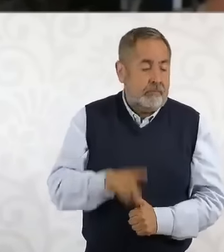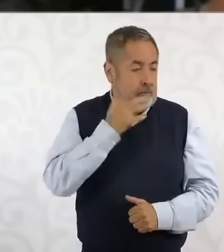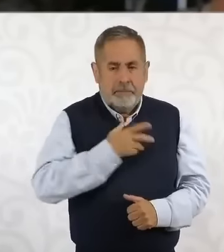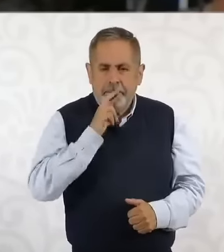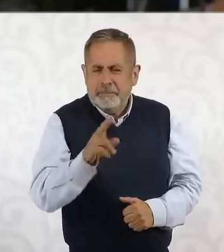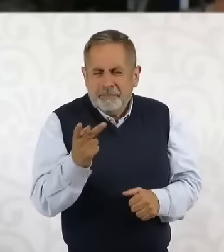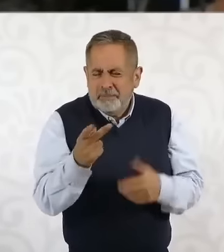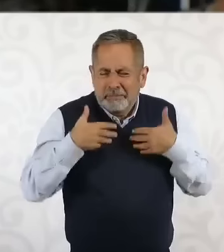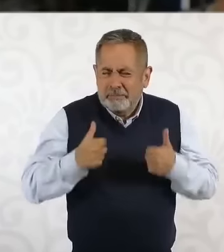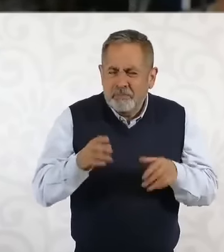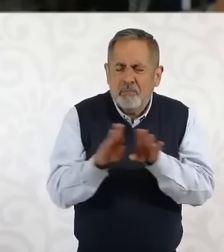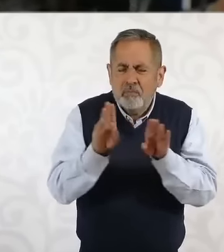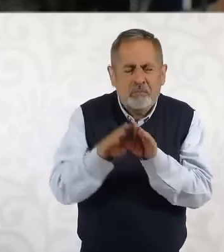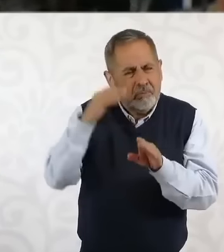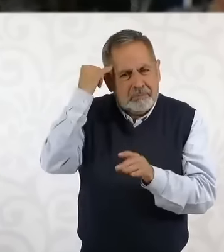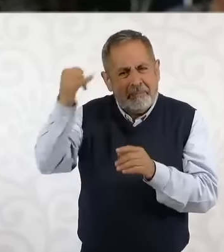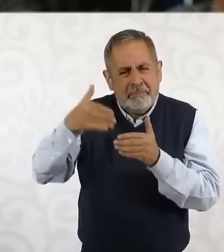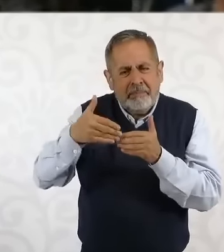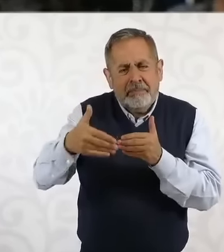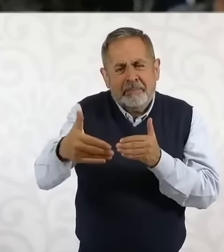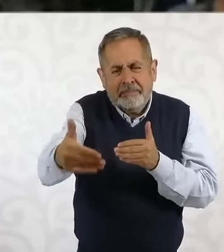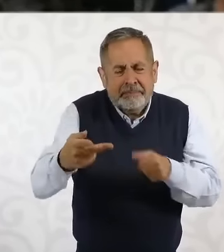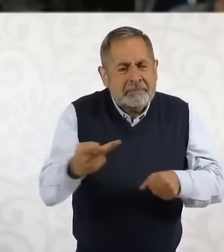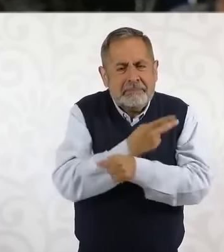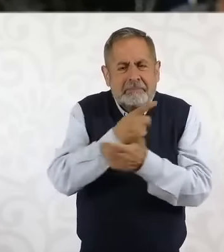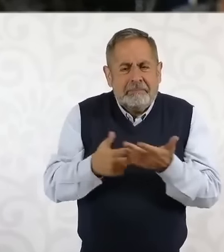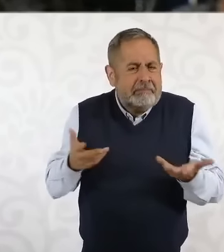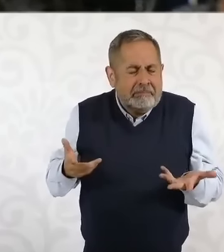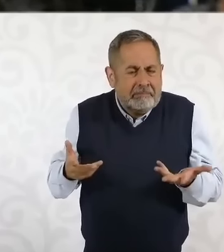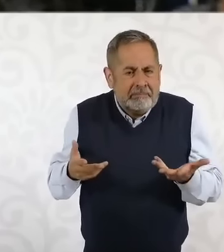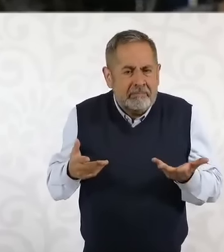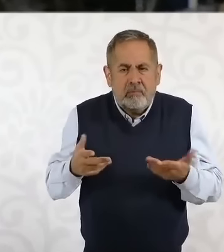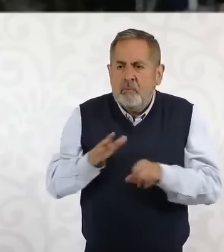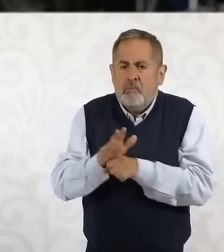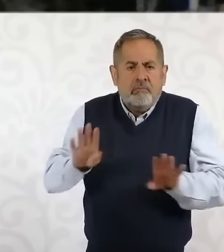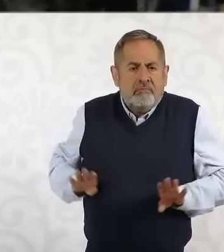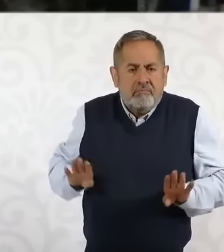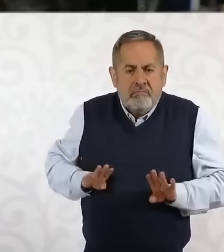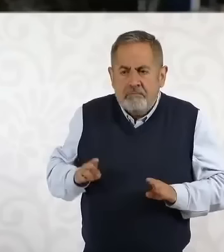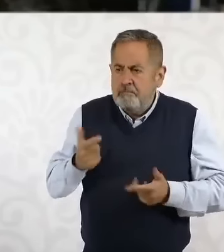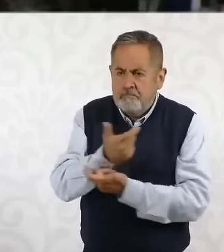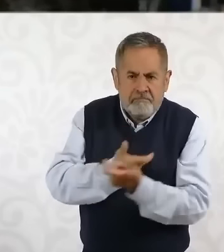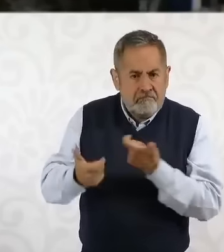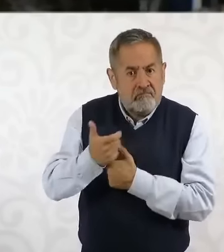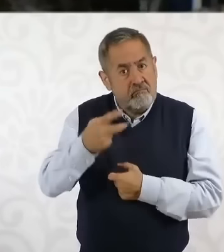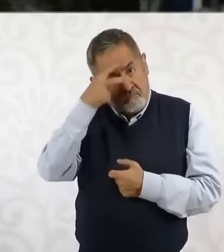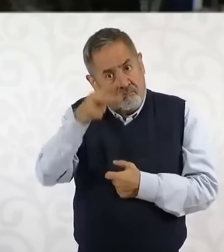planteando eh todo esta toda esta beneficio que se ha visto de la economía. ¿Cómo se ha